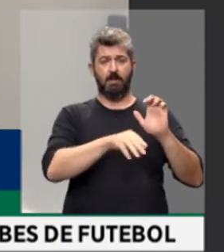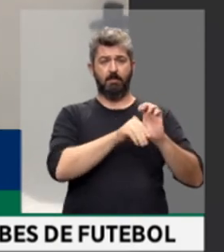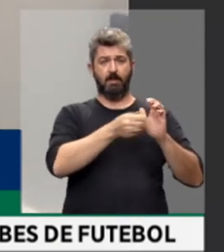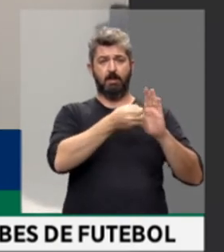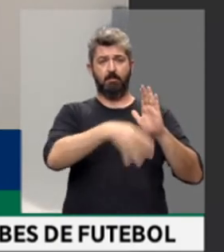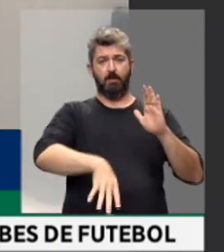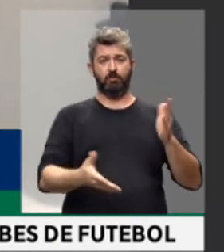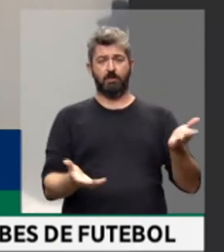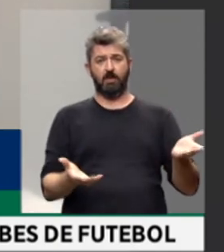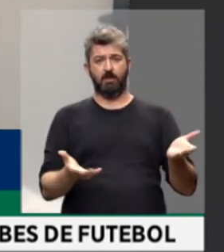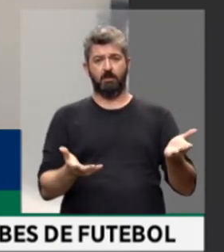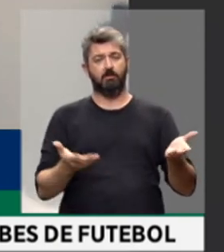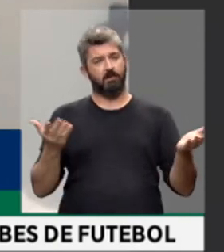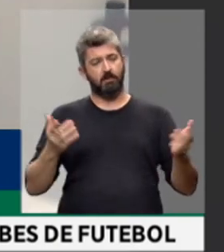[PRESIDENTE]: APÓS ESSA VOTAÇÃO, DEPUTADO